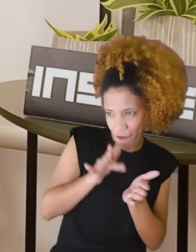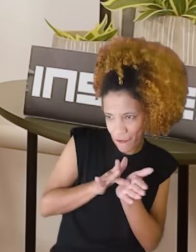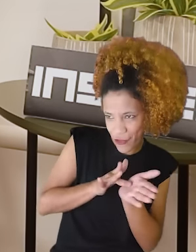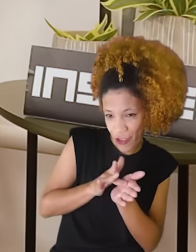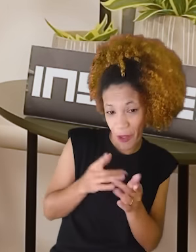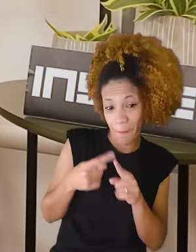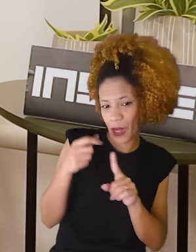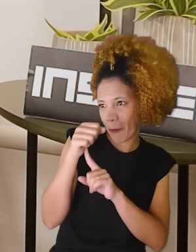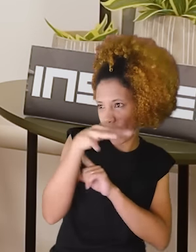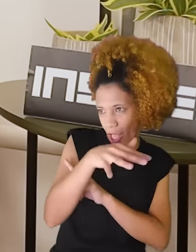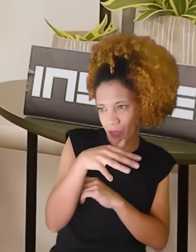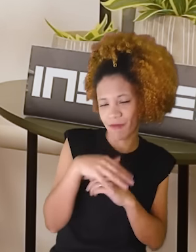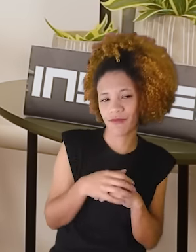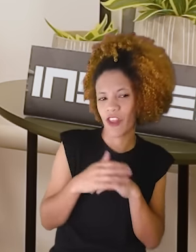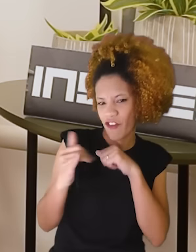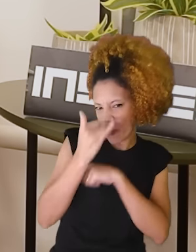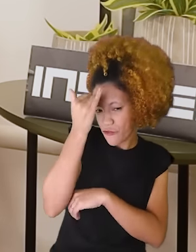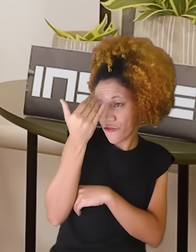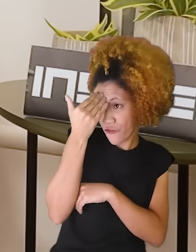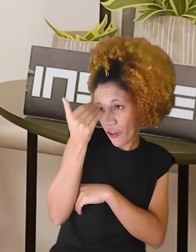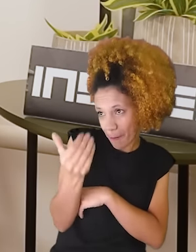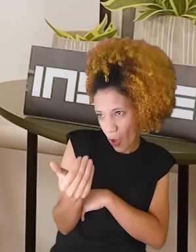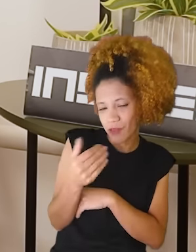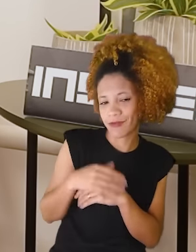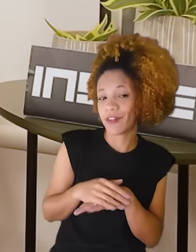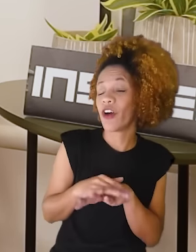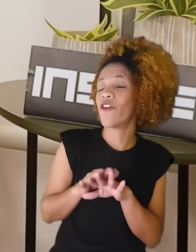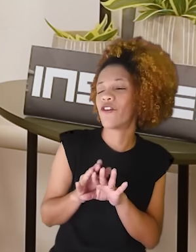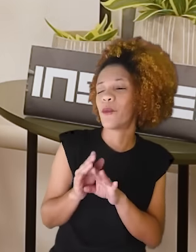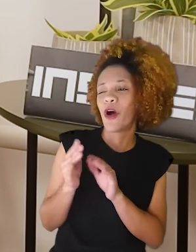porque tá muito em alta isso né pessoa quando trai ela ficar famosa Então vamos vamos forjar